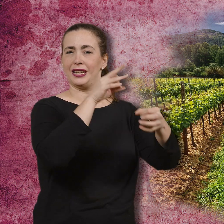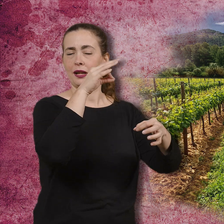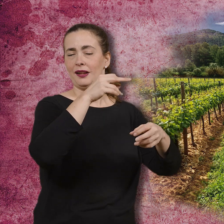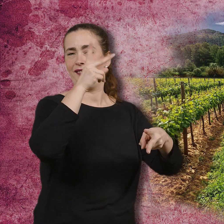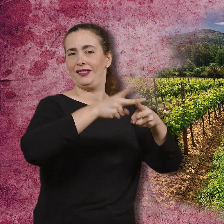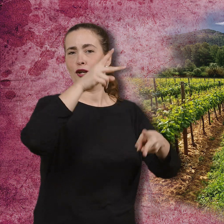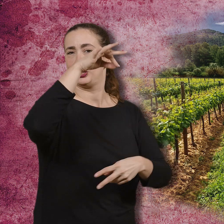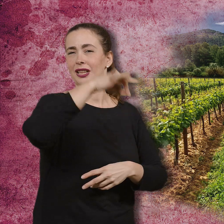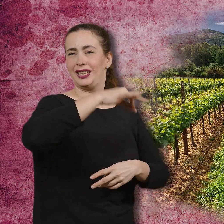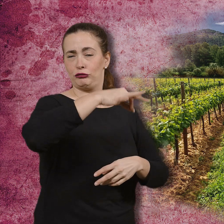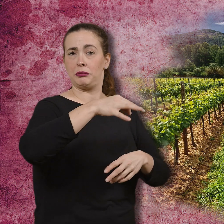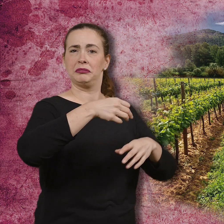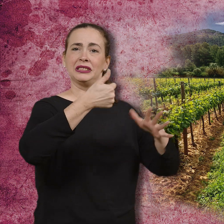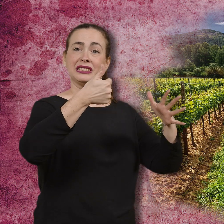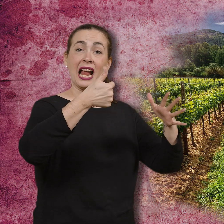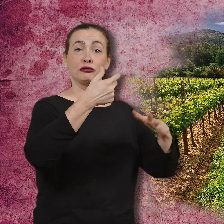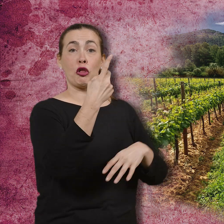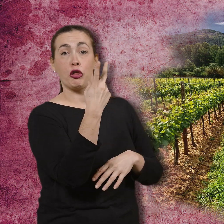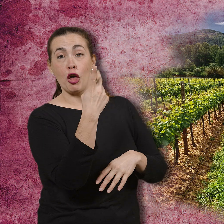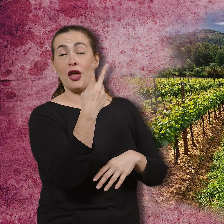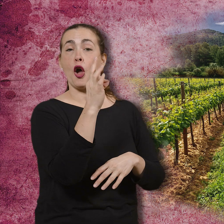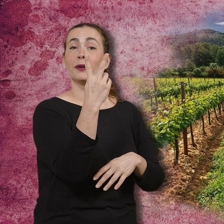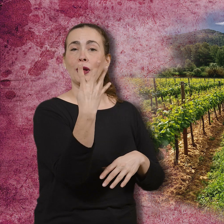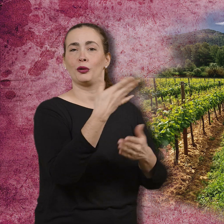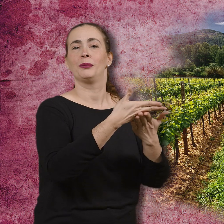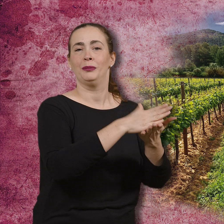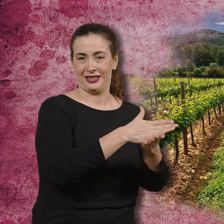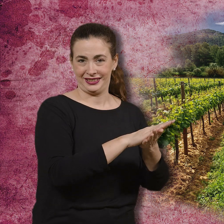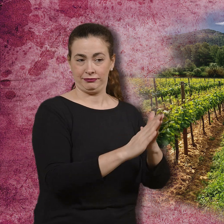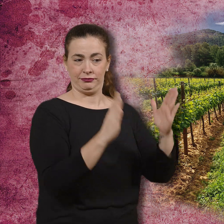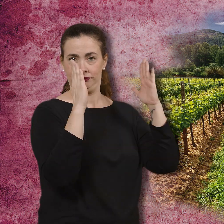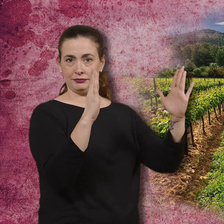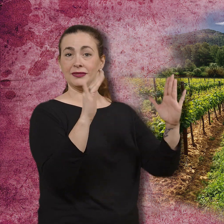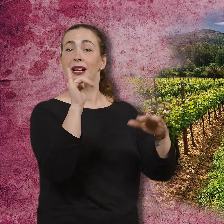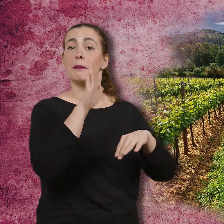de sis, dotze o vint-i-quatre mesos,